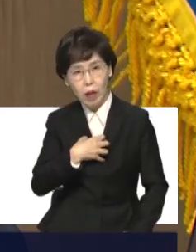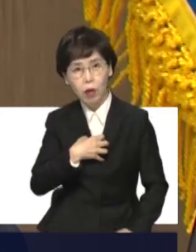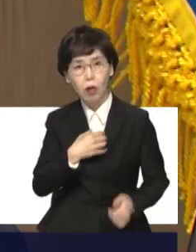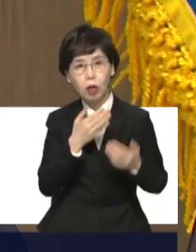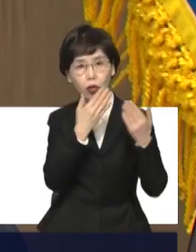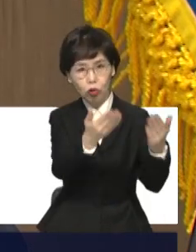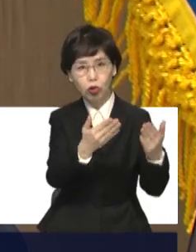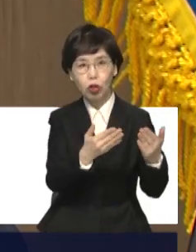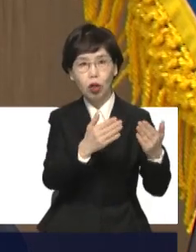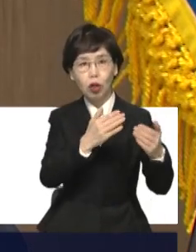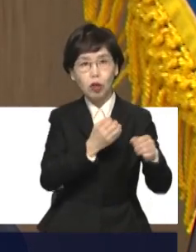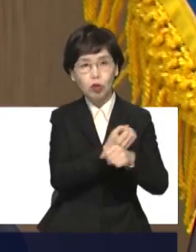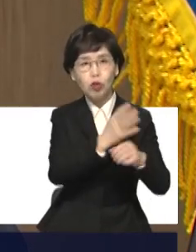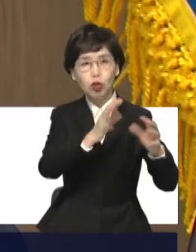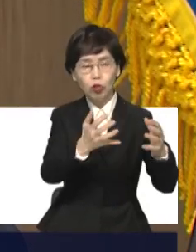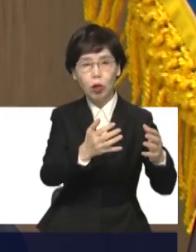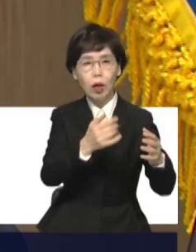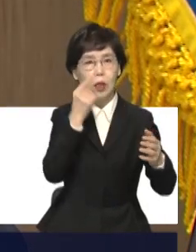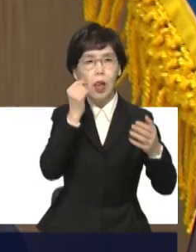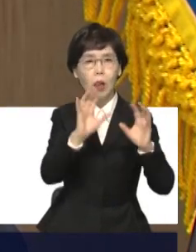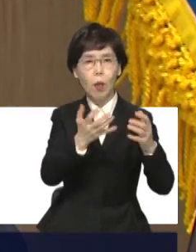우리 화이트리스트에서 일본을 배제하는 등 역사 갈등이 경제 갈등으로